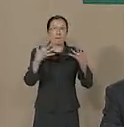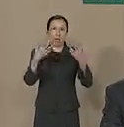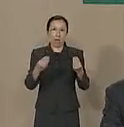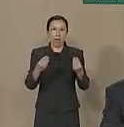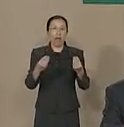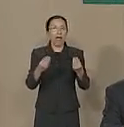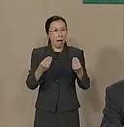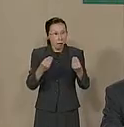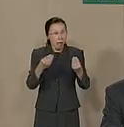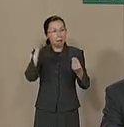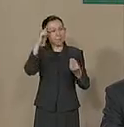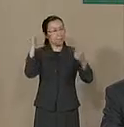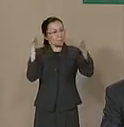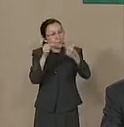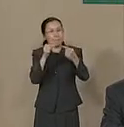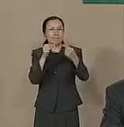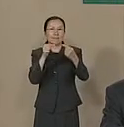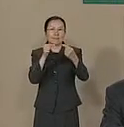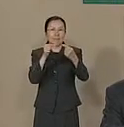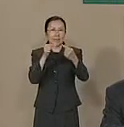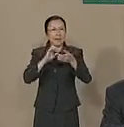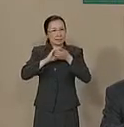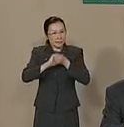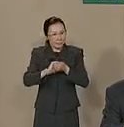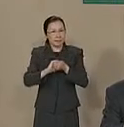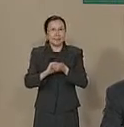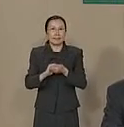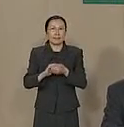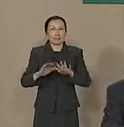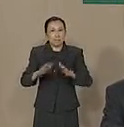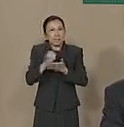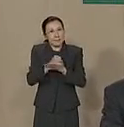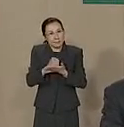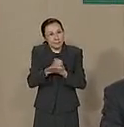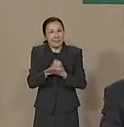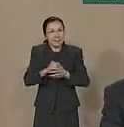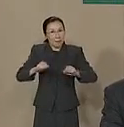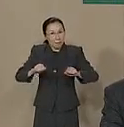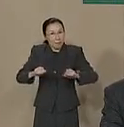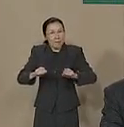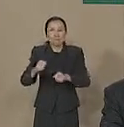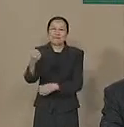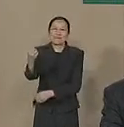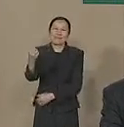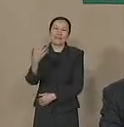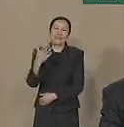あなたの見解に賛成です ぜひ この歴史的チャンスを 生かしましょう｣と 言われました